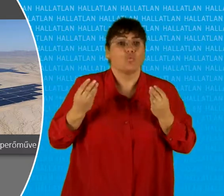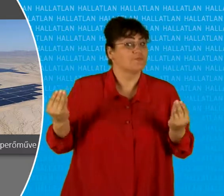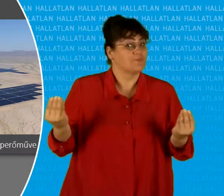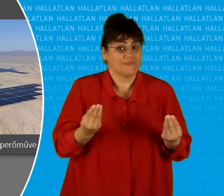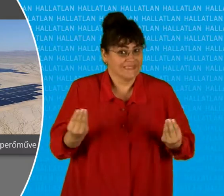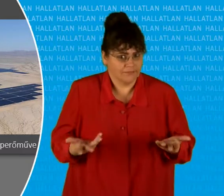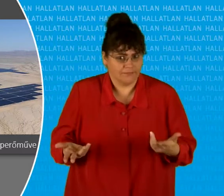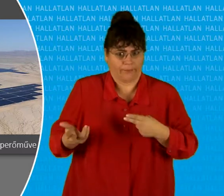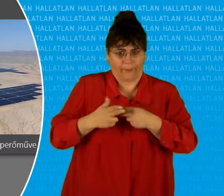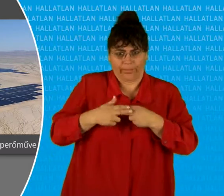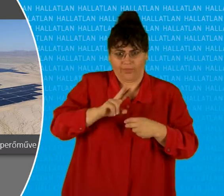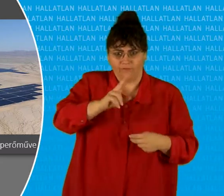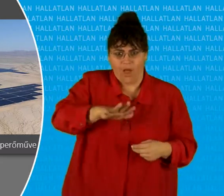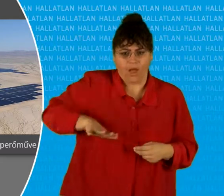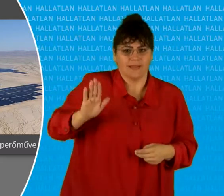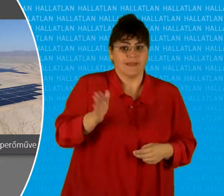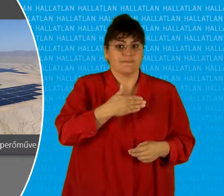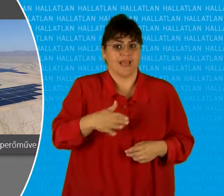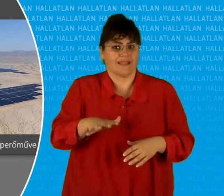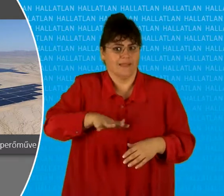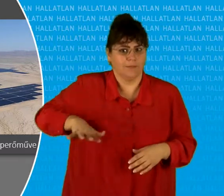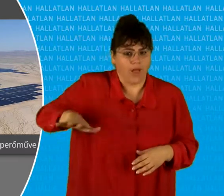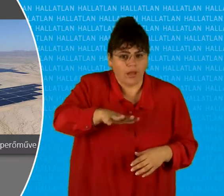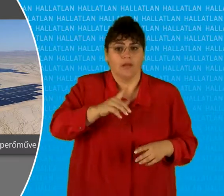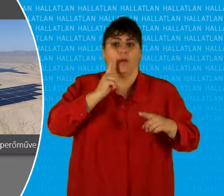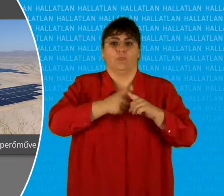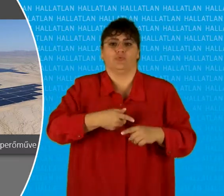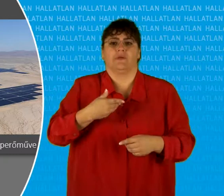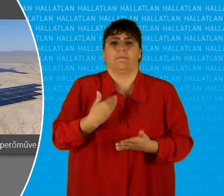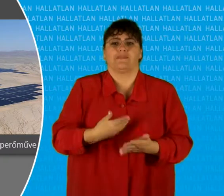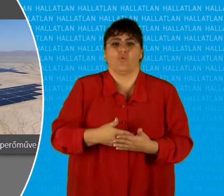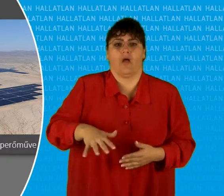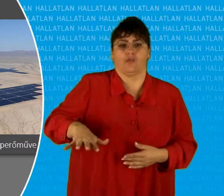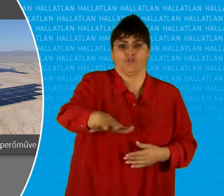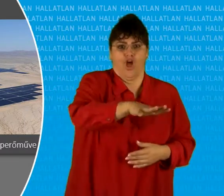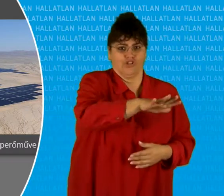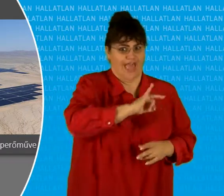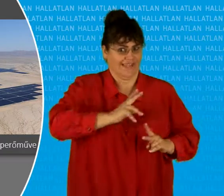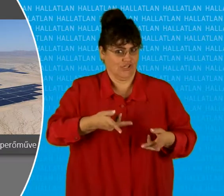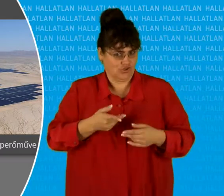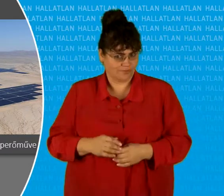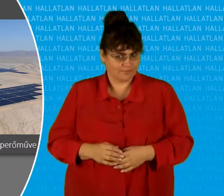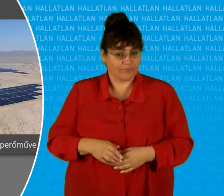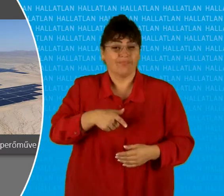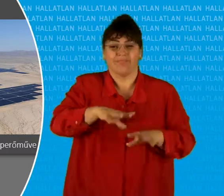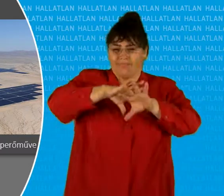ami azért is fontos, mert a közelben nemzeti park és mezőgazdasági területek is vannak.